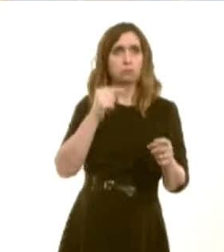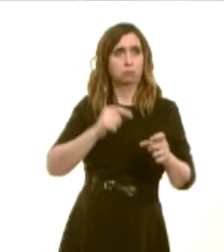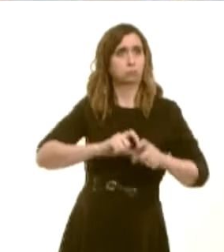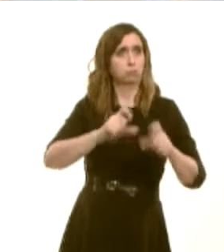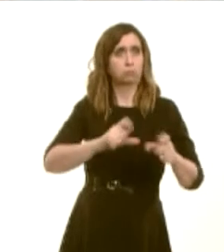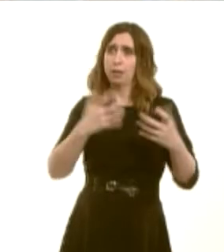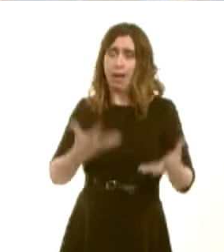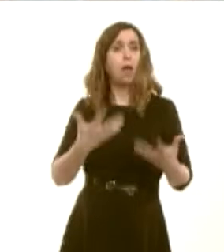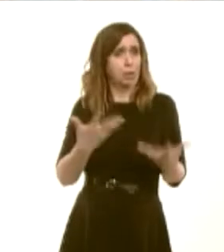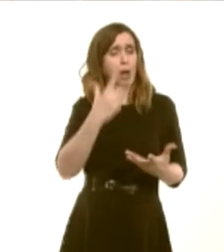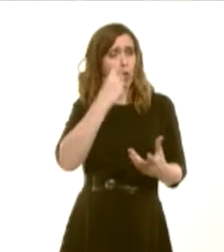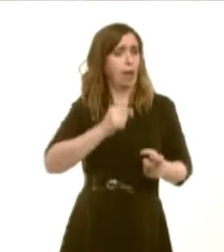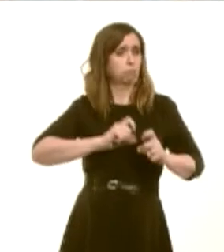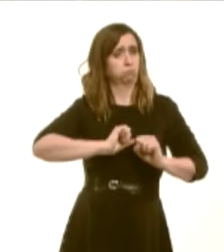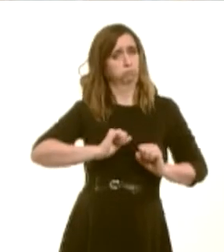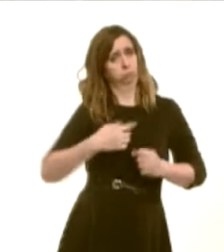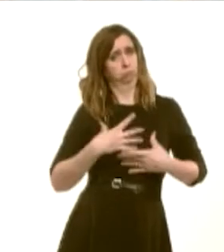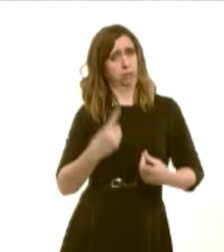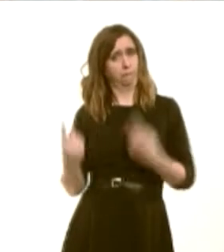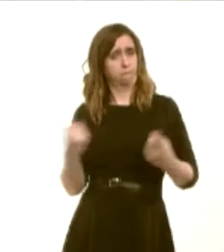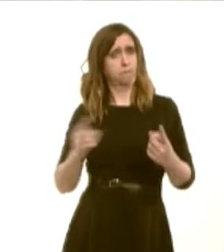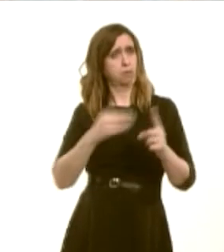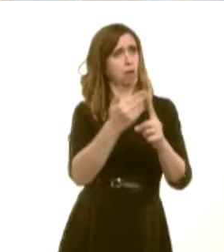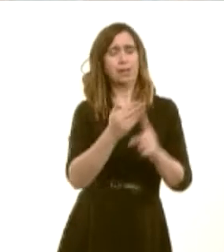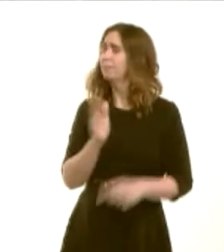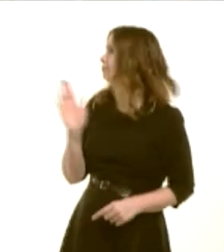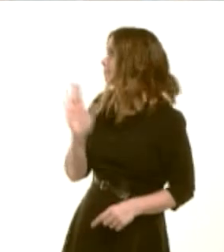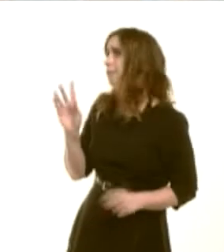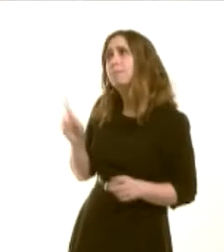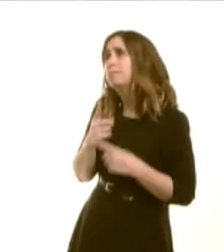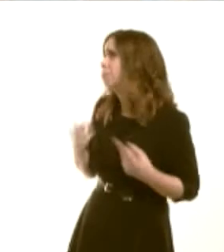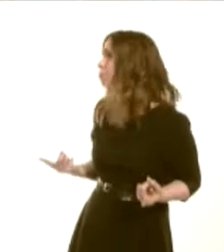wrth gwrs, maen nhwín gallu sicrhau eu bod nhwín cael targedau eu hunain ynglyn ‚ thai.